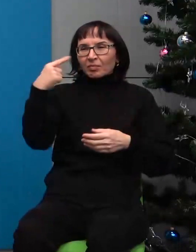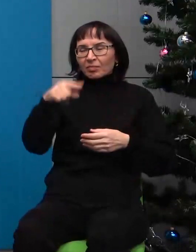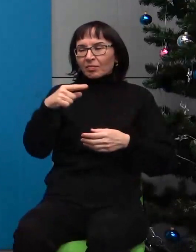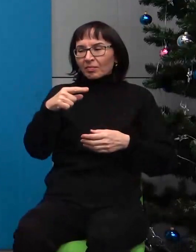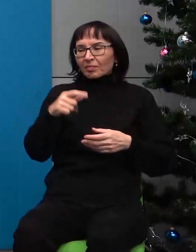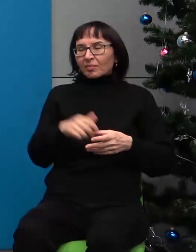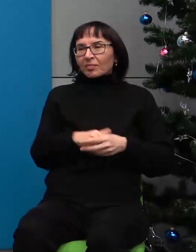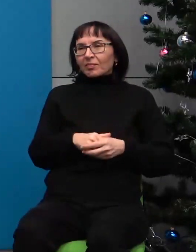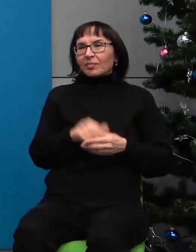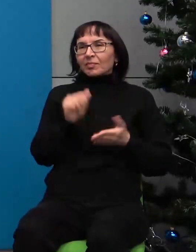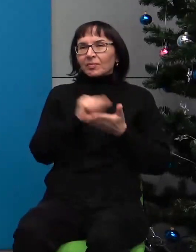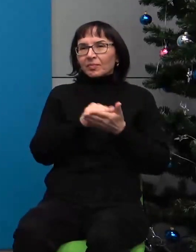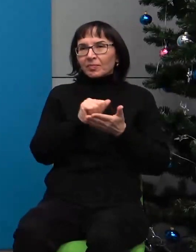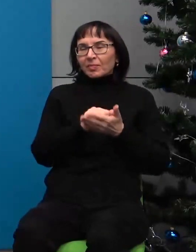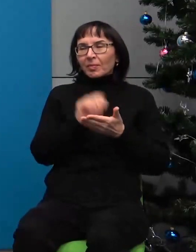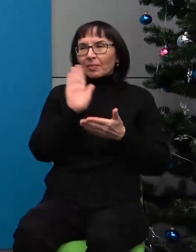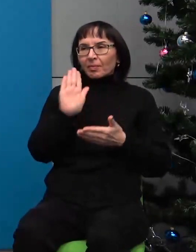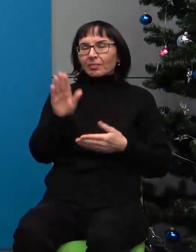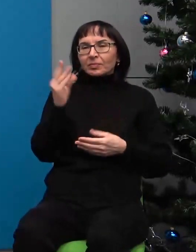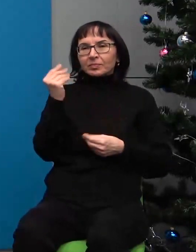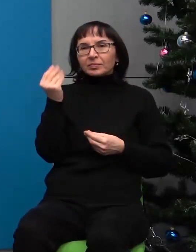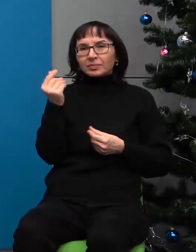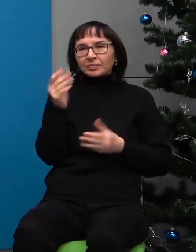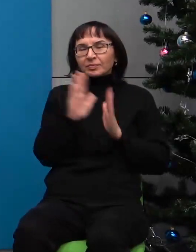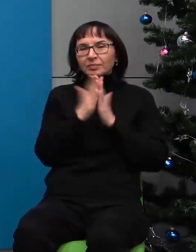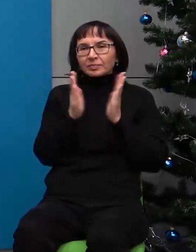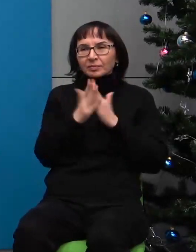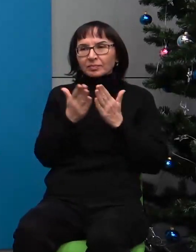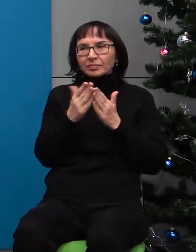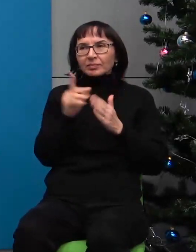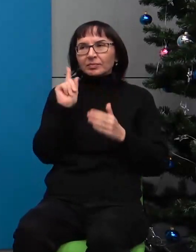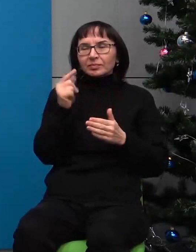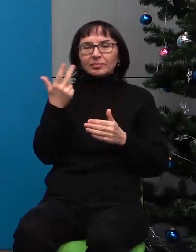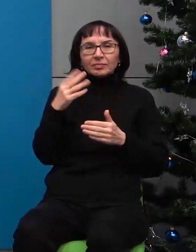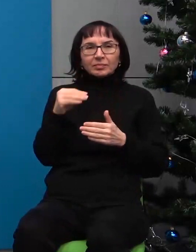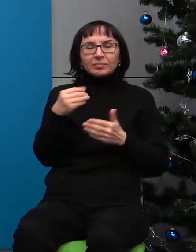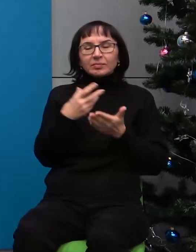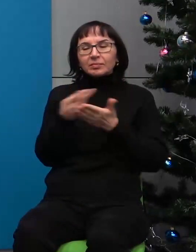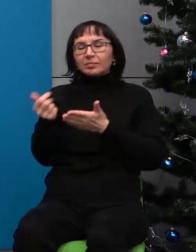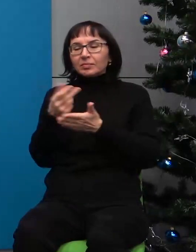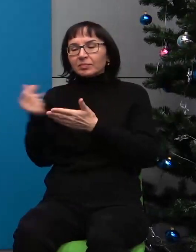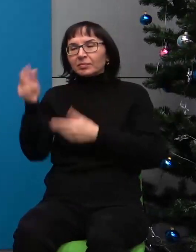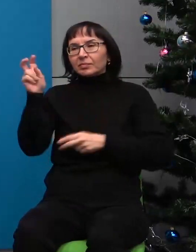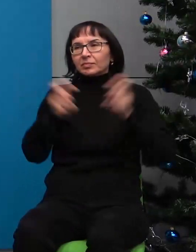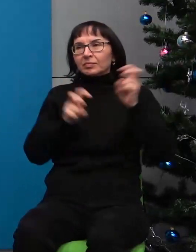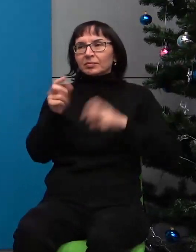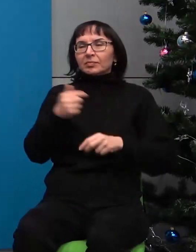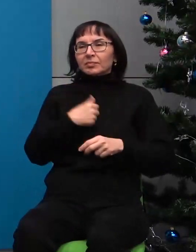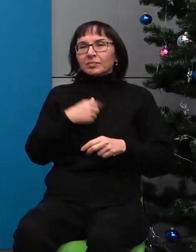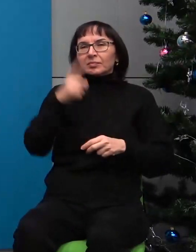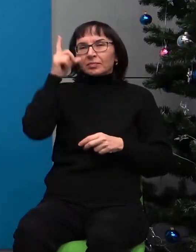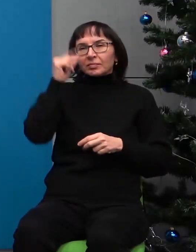No i się okazało, że wydawca, owszem, ma pieniądze na tą książkę, ale nie aż takie pieniądze, żeby mi hotele stawiać. Więc ja spałem na kanapie.